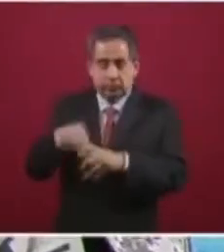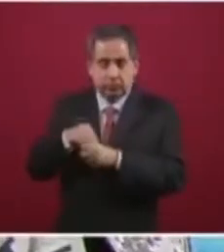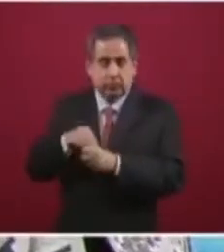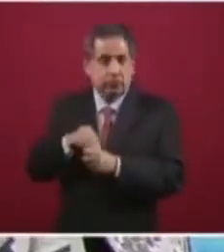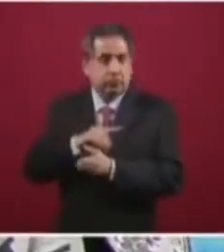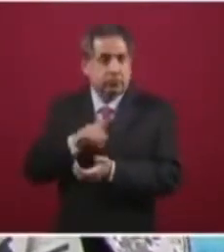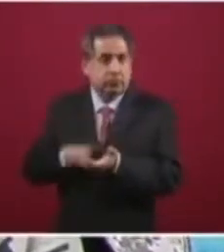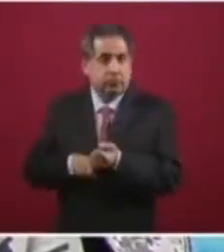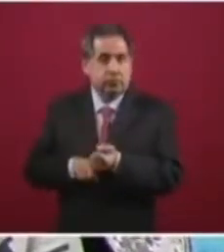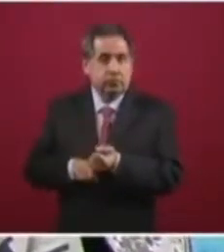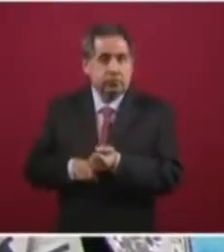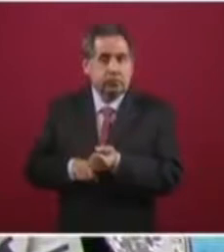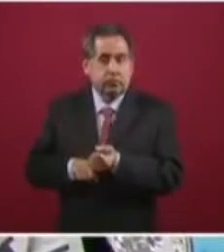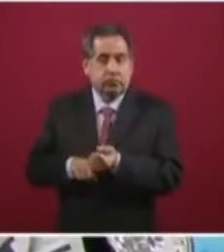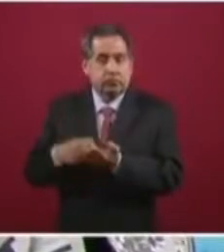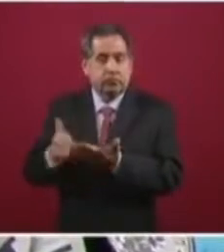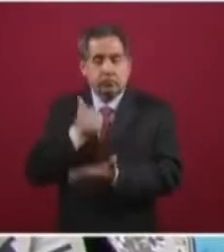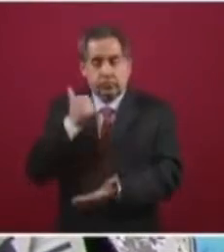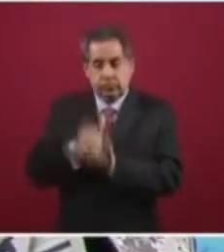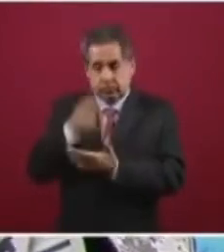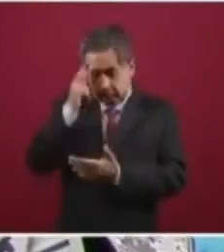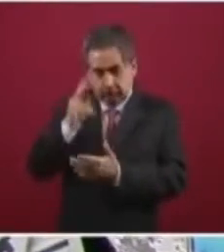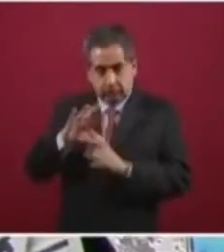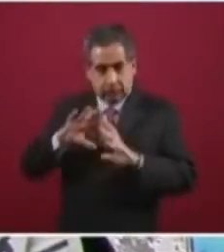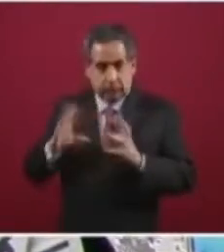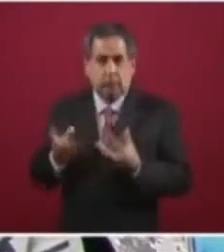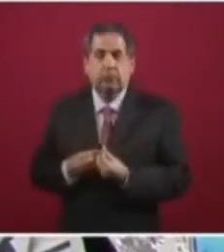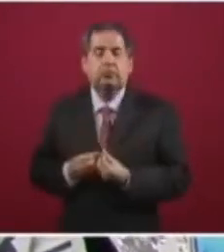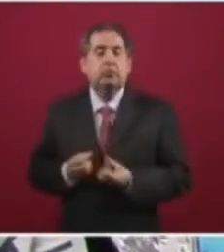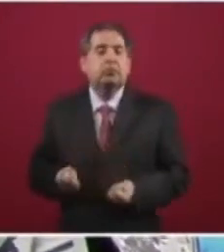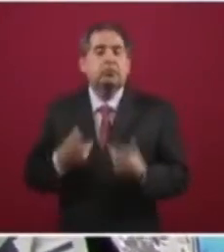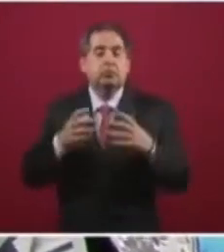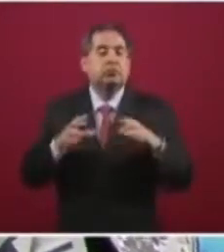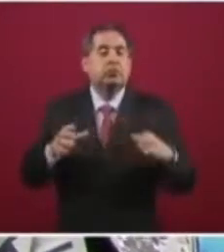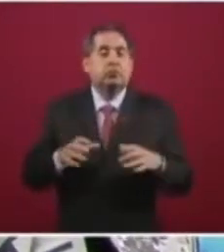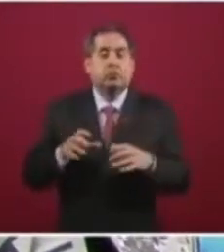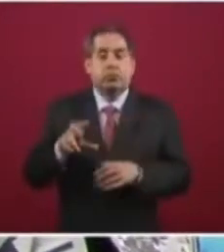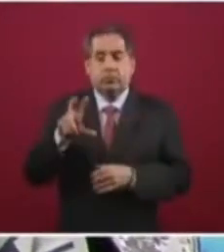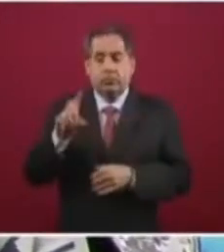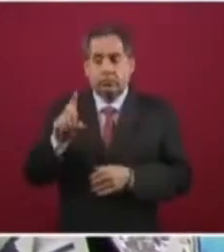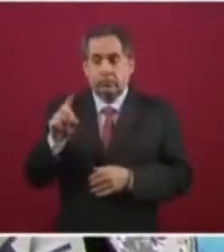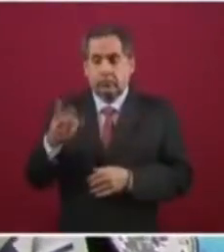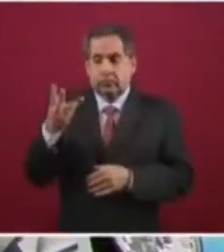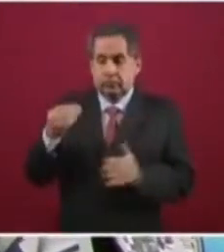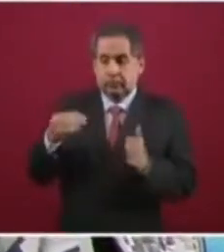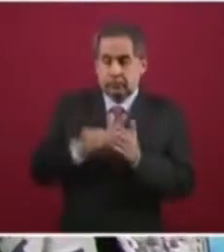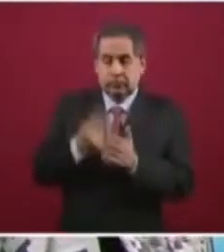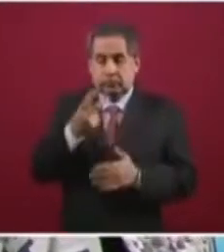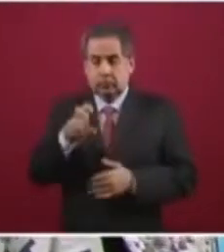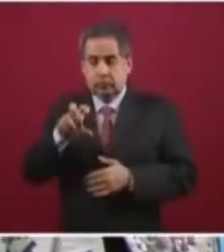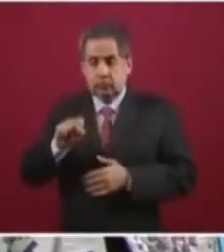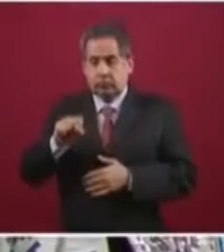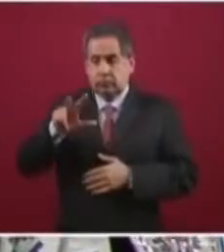en la Ciudad de México, tenemos un total de 33 mil 268 elementos.